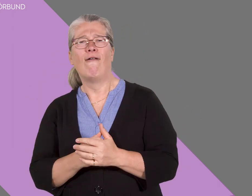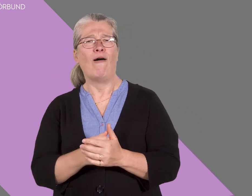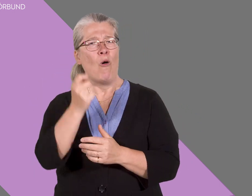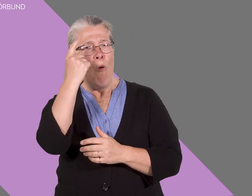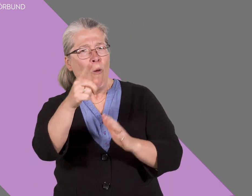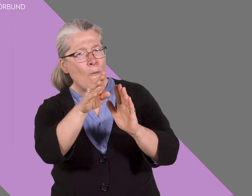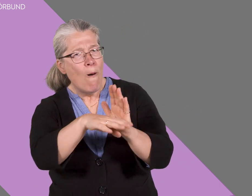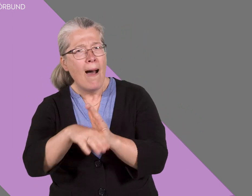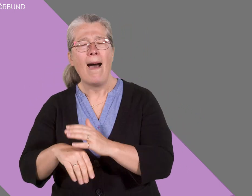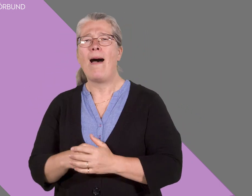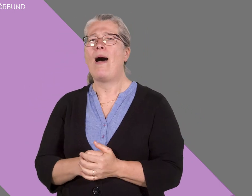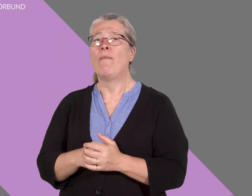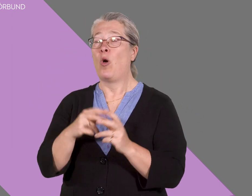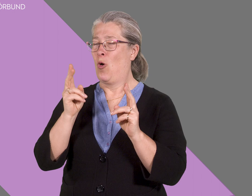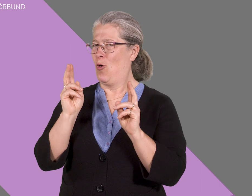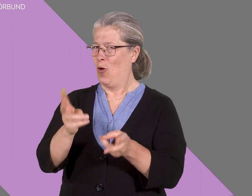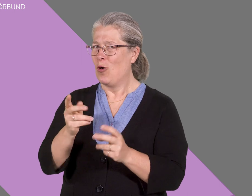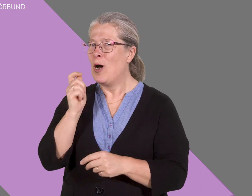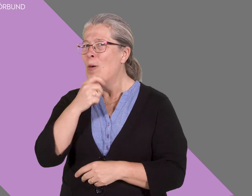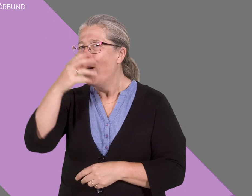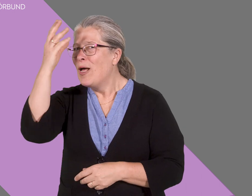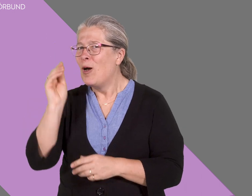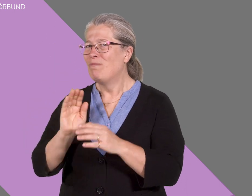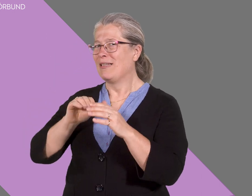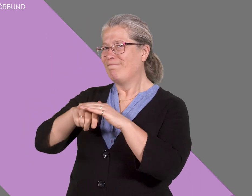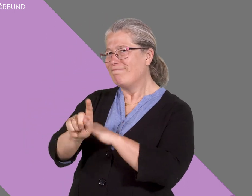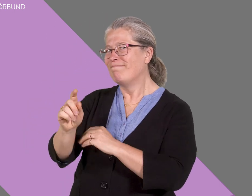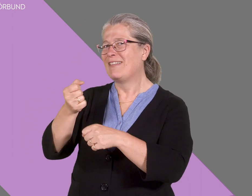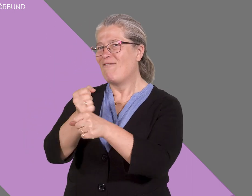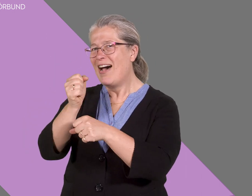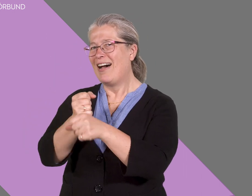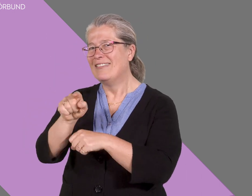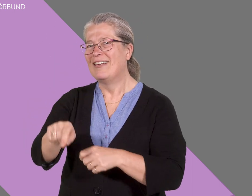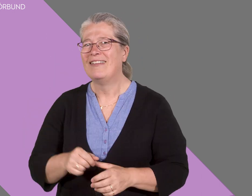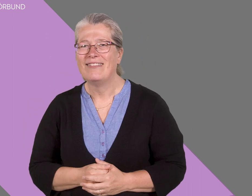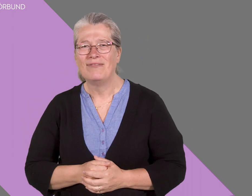kulturinslag och förstås ett besök i jultomtens verkstad.